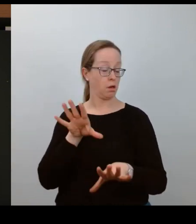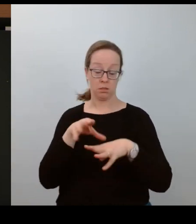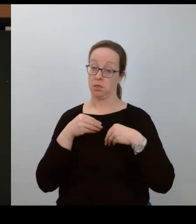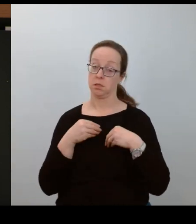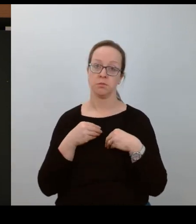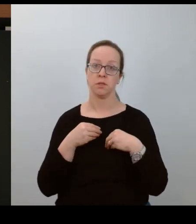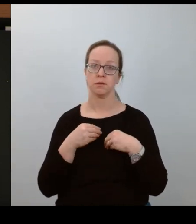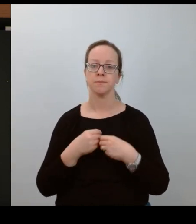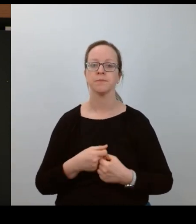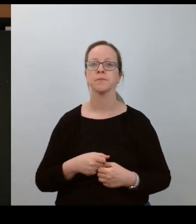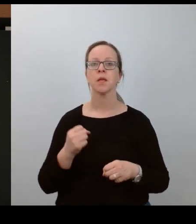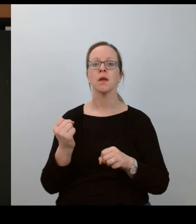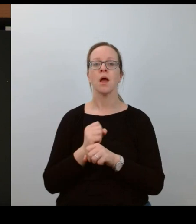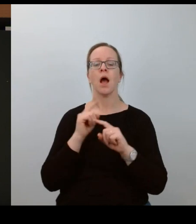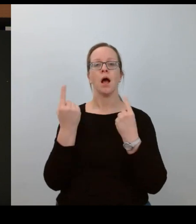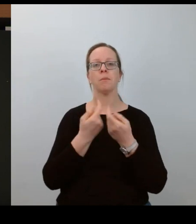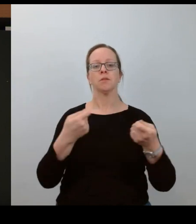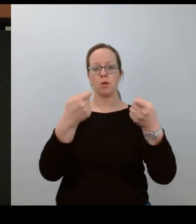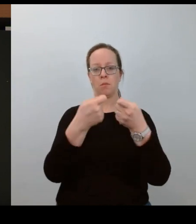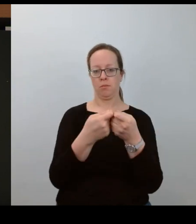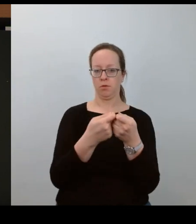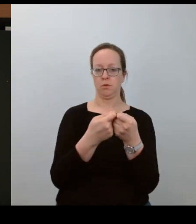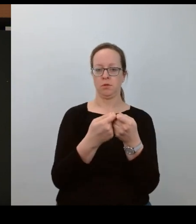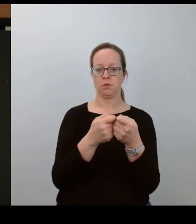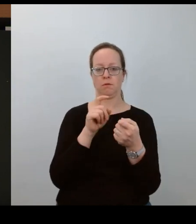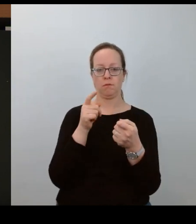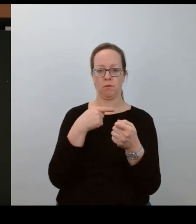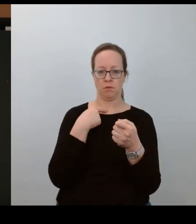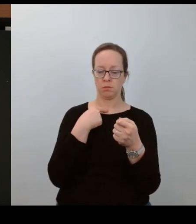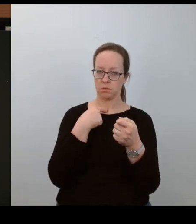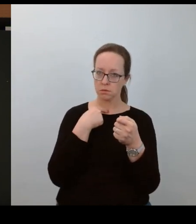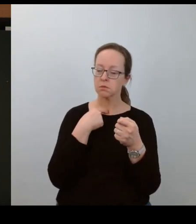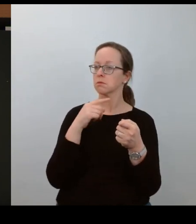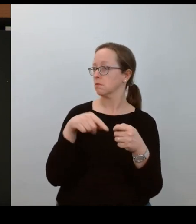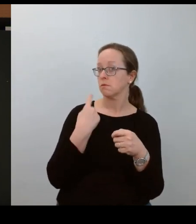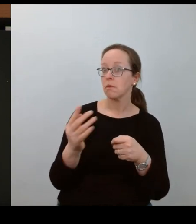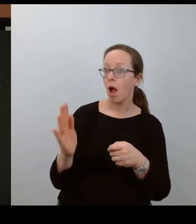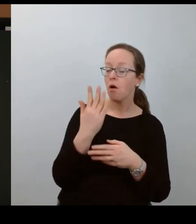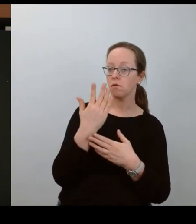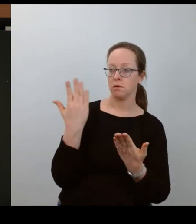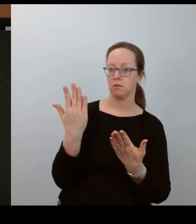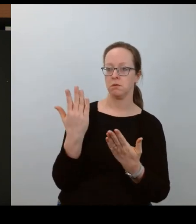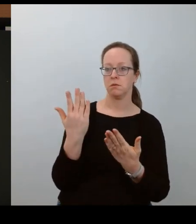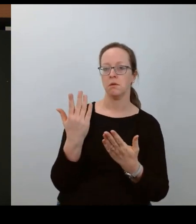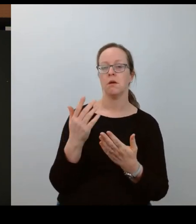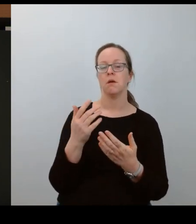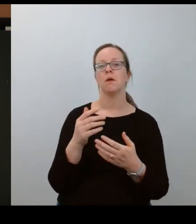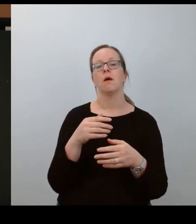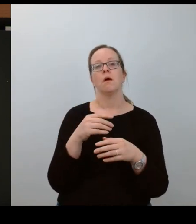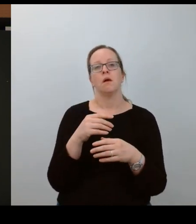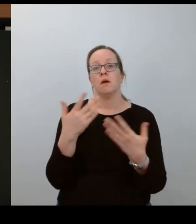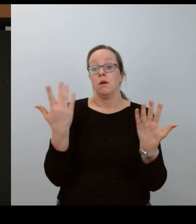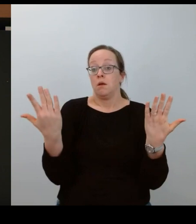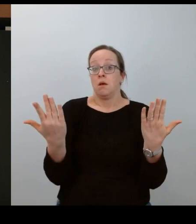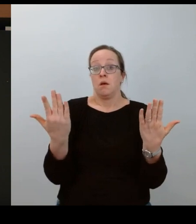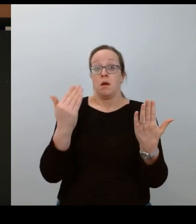Manuela Schmidt hat Kulturraum GmbH hier erwähnt. Was hat uns gefehlt? Was hat den Künstlerinnen und Künstlern, was hat den Sparten gefehlt?